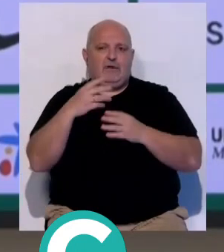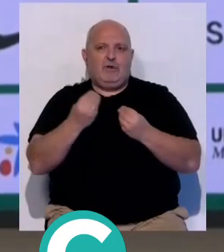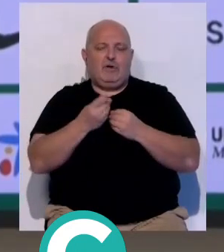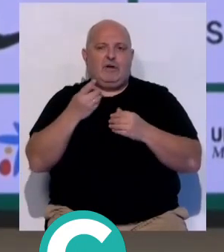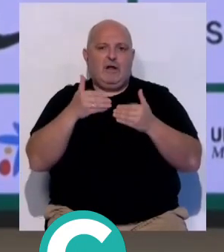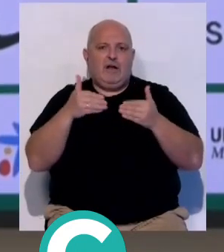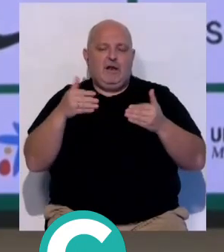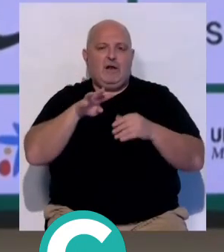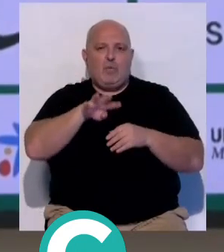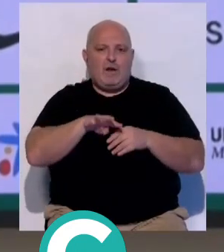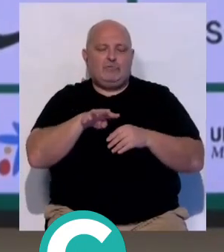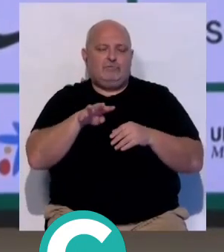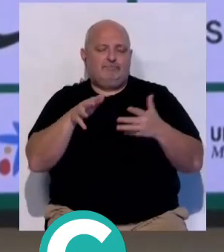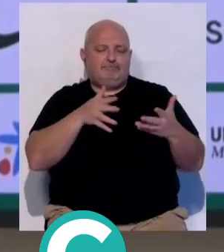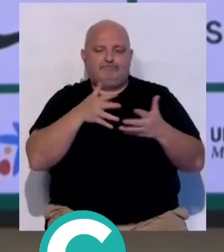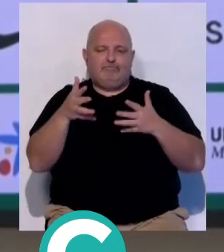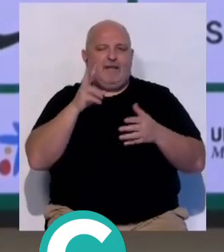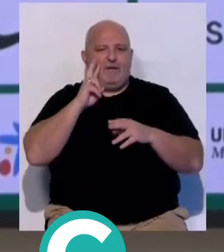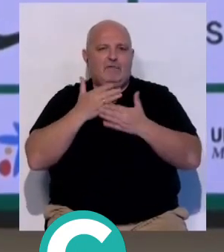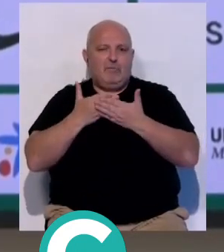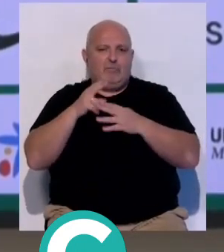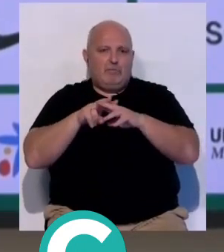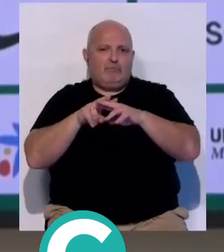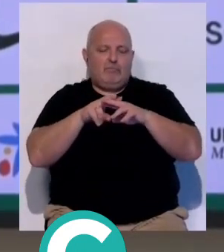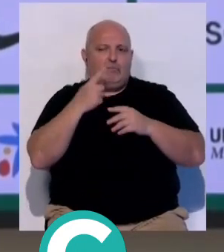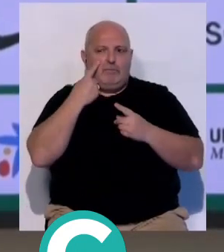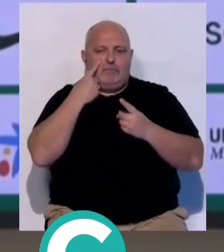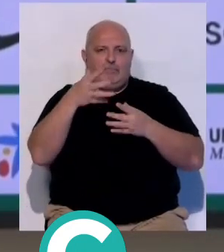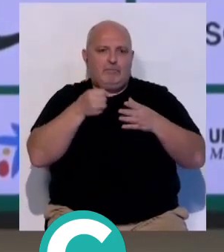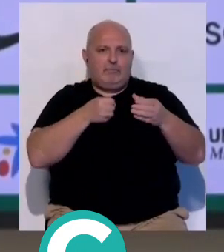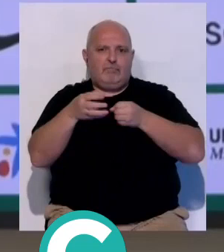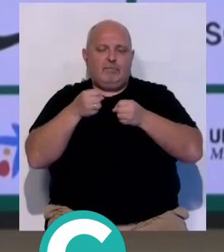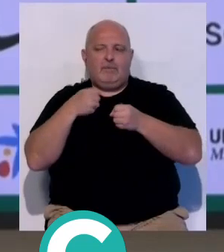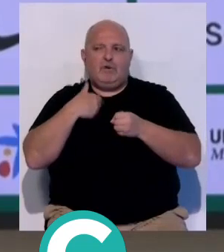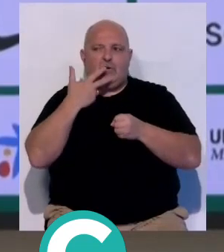con una línea de cuatro lo vamos a ir manejando de acuerdo al criterio que creamos conveniente